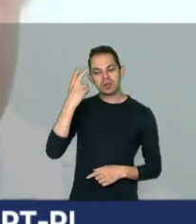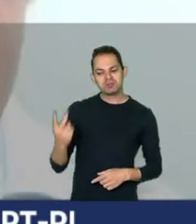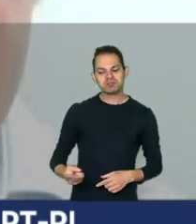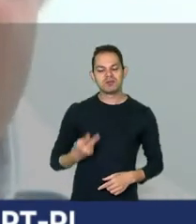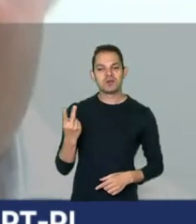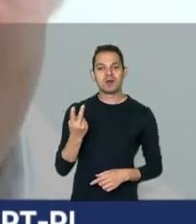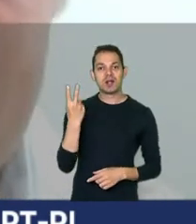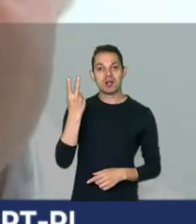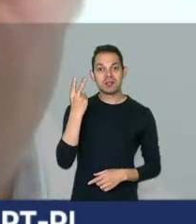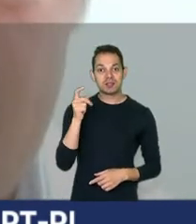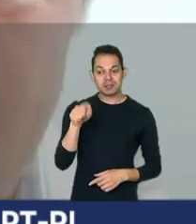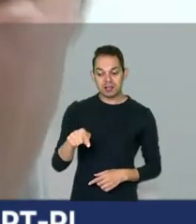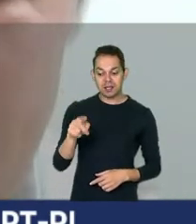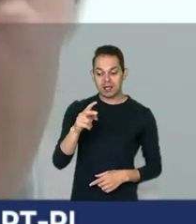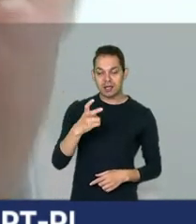VALORIZAR A CULTURA QUE AFASTOU DE GERAÇÃO DE